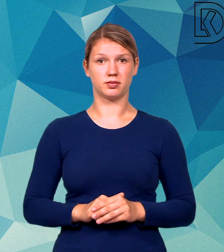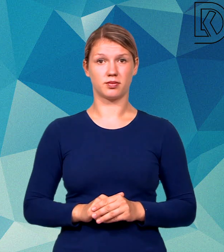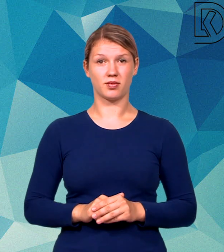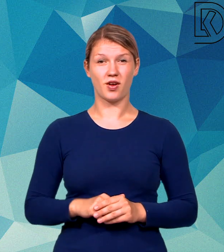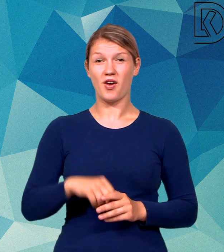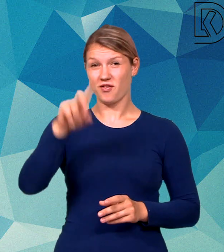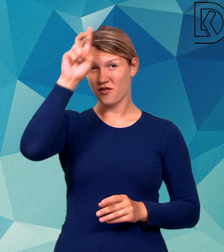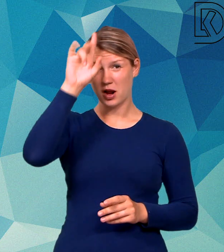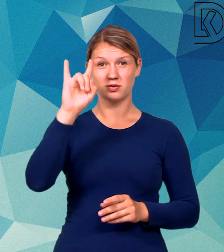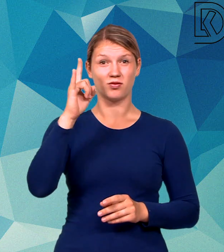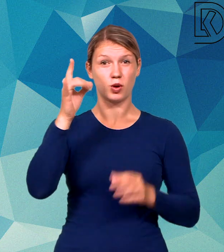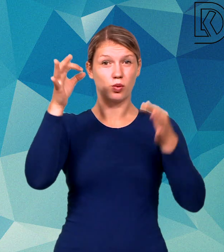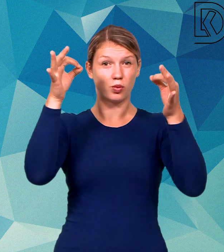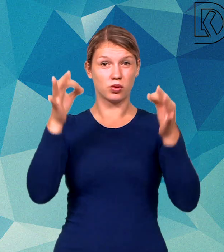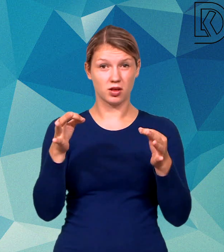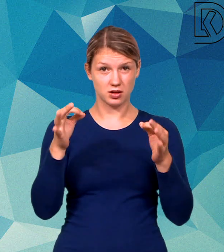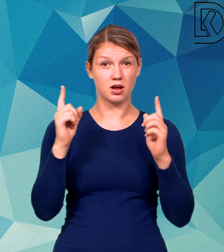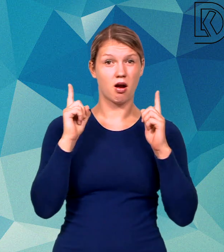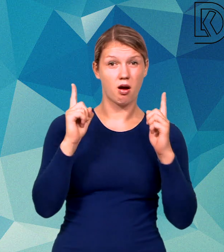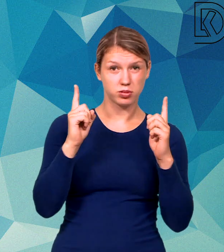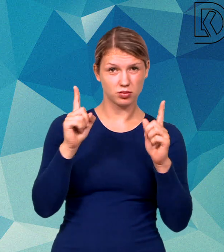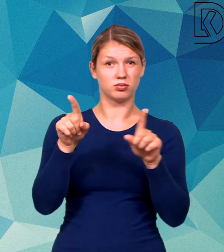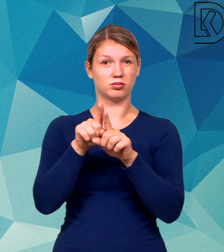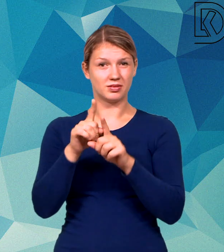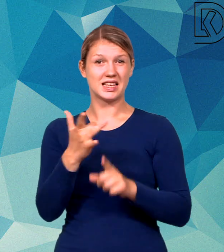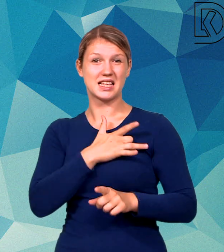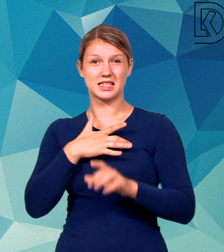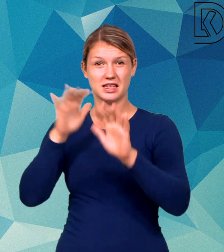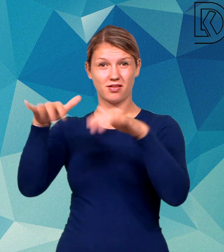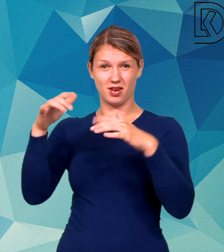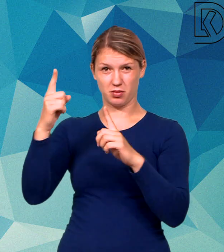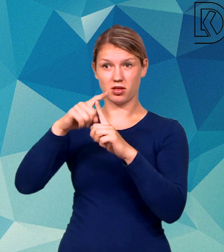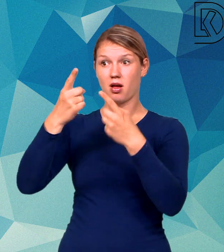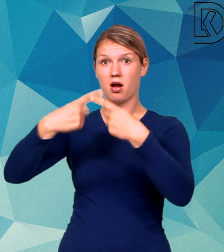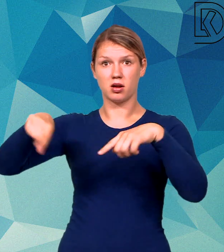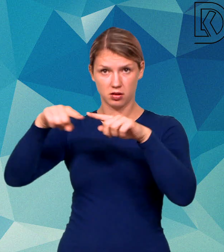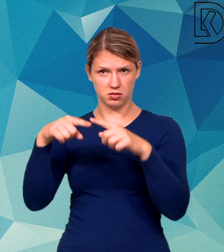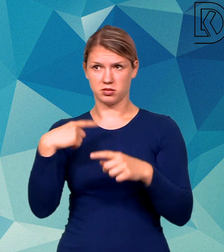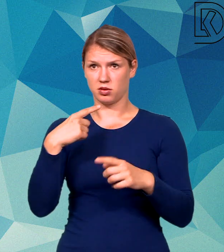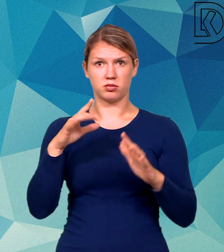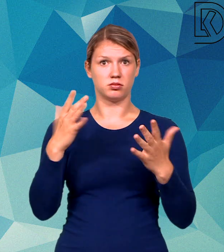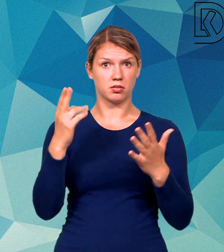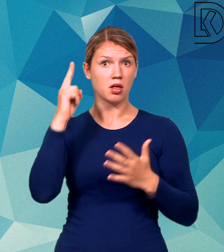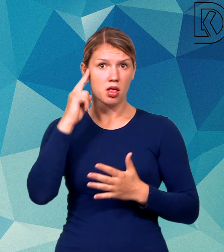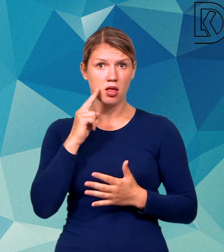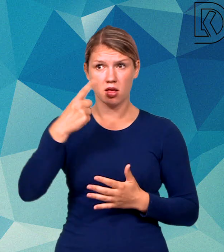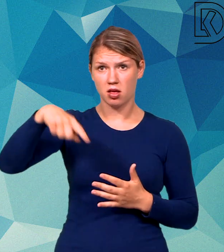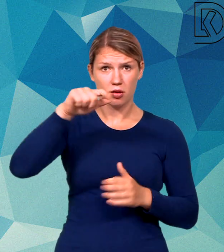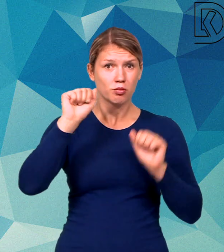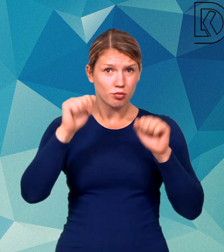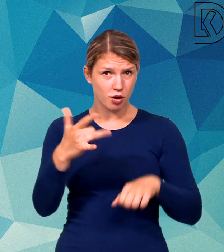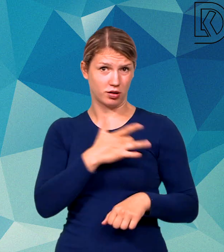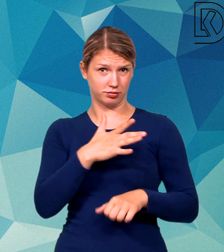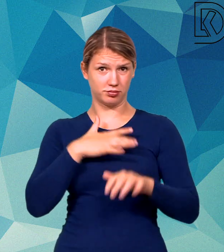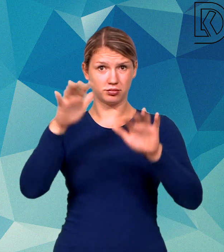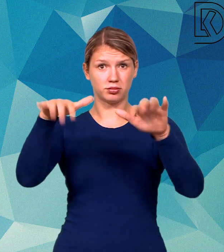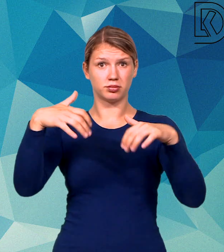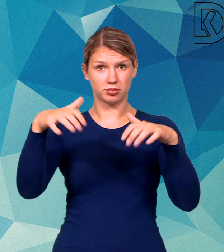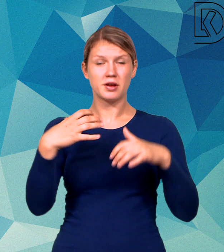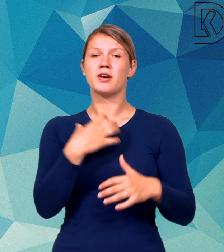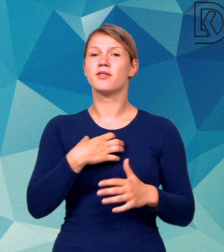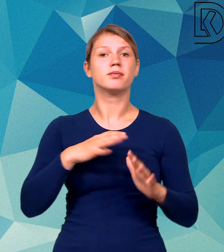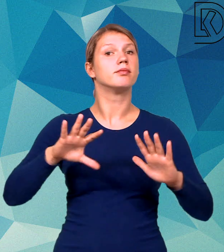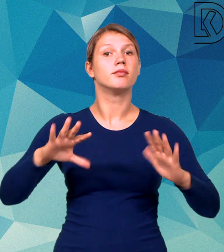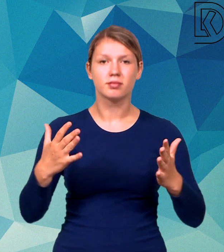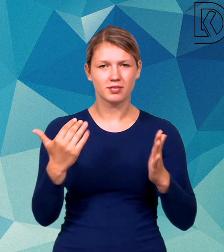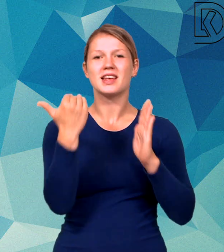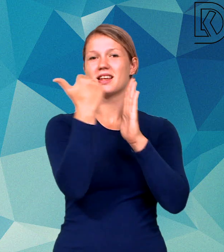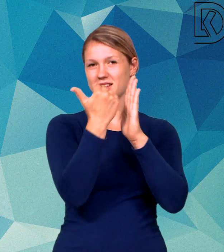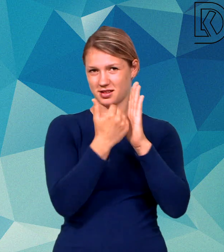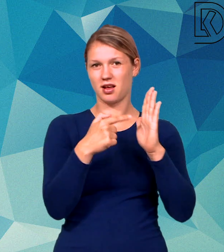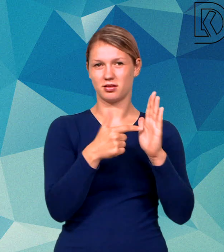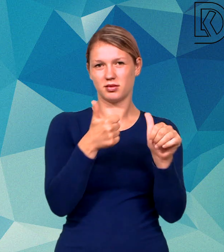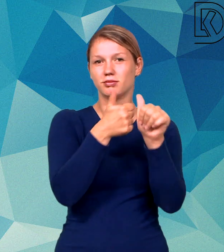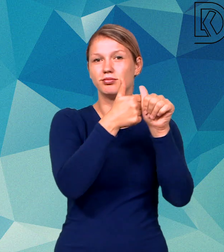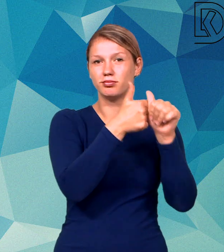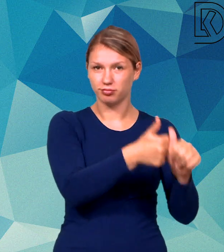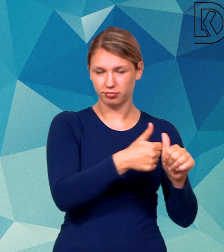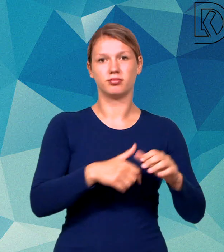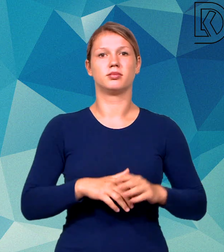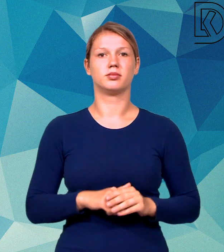Valstybinė vaikų teisių apsaugos ir įsivaikinimo tarnyba sako, jog kurtieji gali įsivaikinti, tačiau svarbu, jog būtų vadovaujamasi įstatymais.